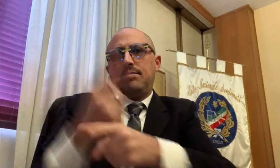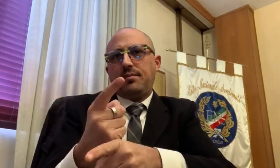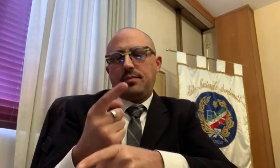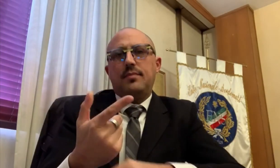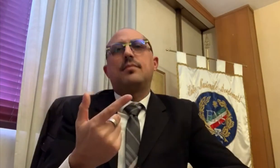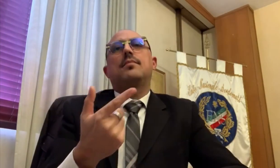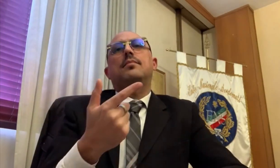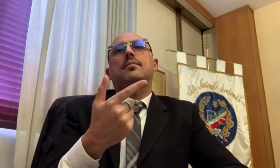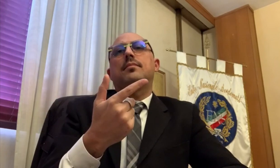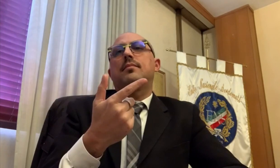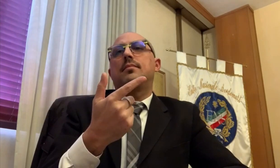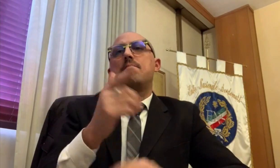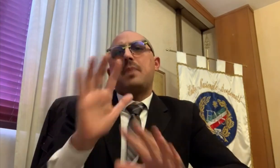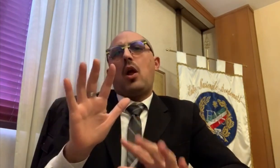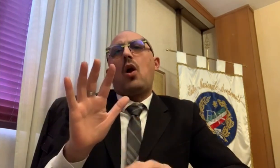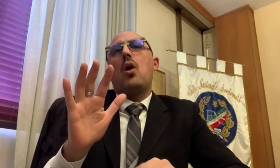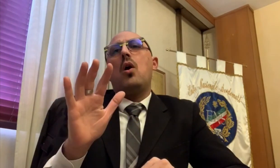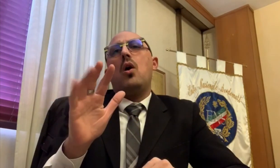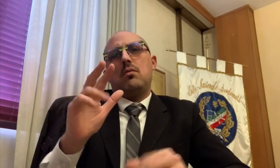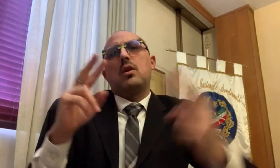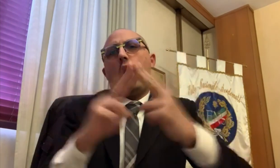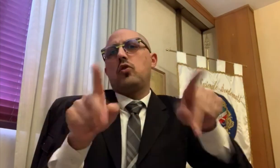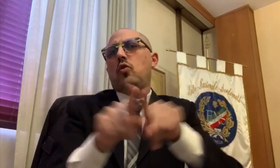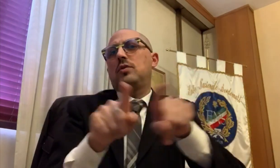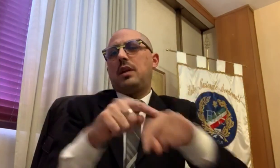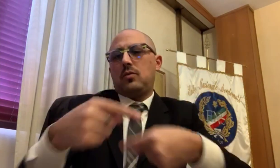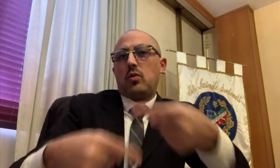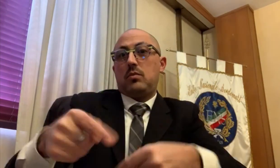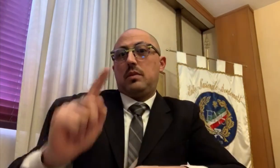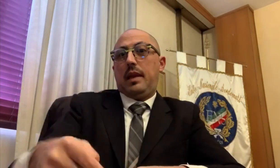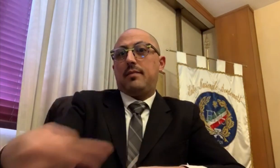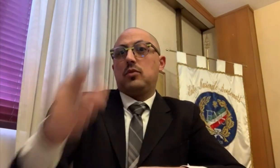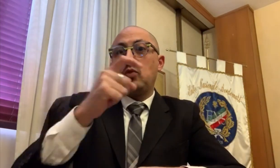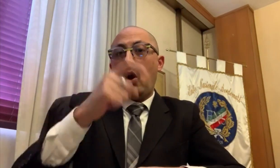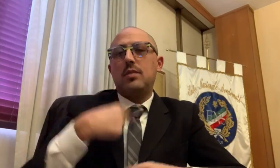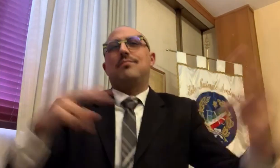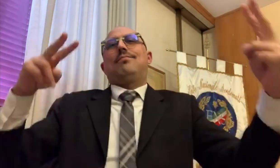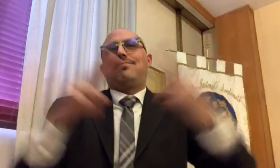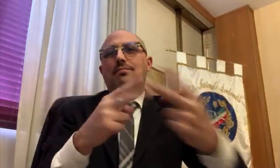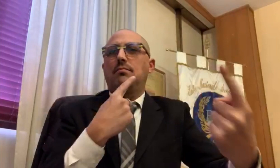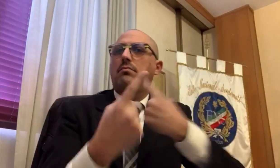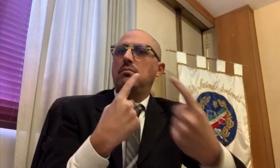e invece è rimasto tutto come prima. In ogni caso gli incontri continueranno nei prossimi giorni